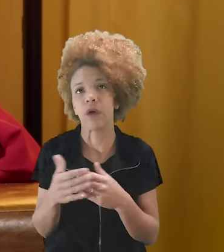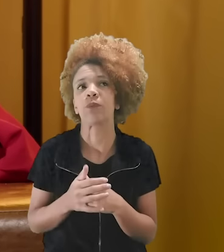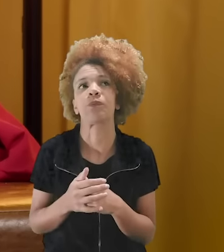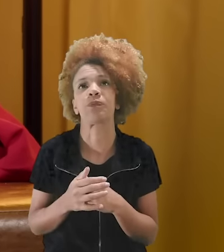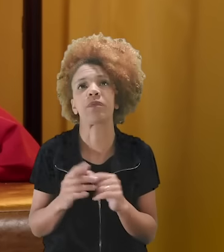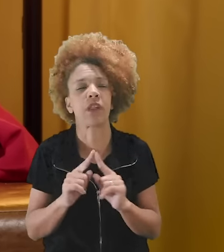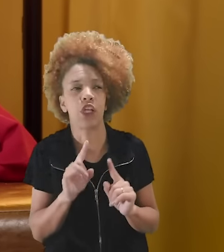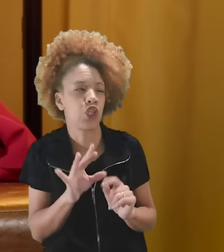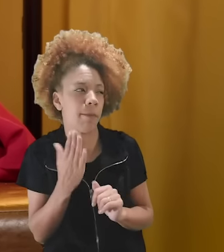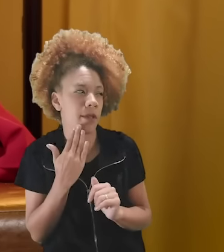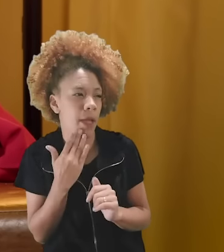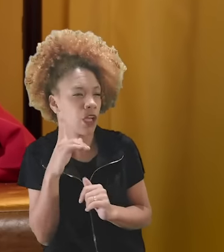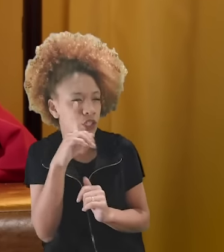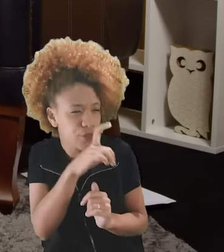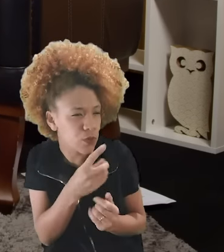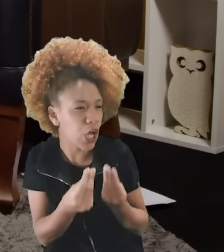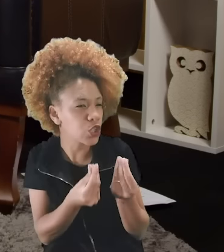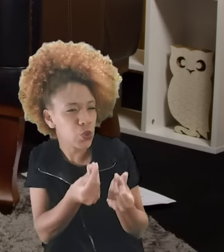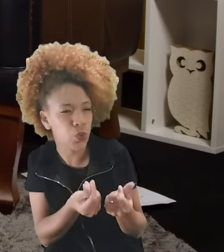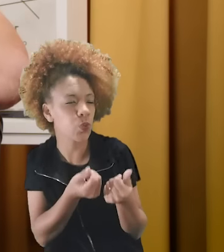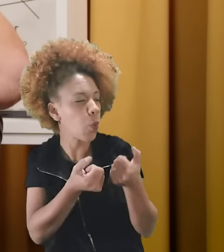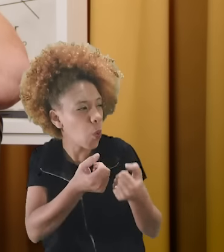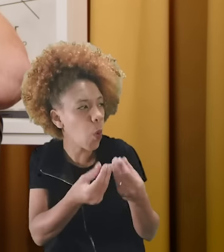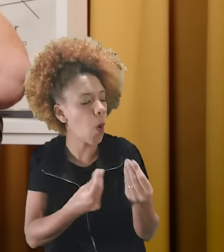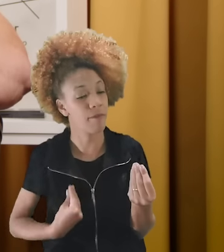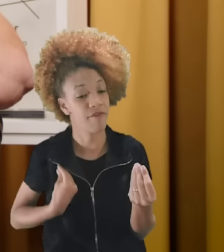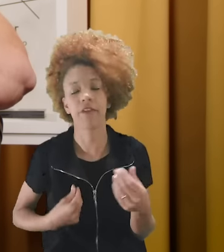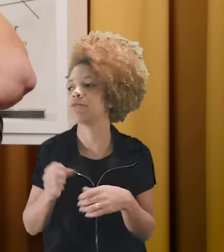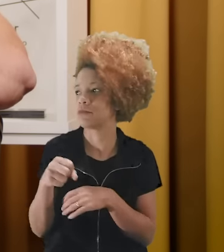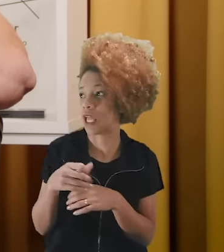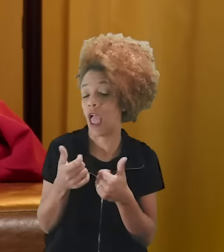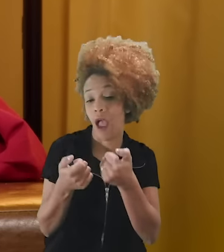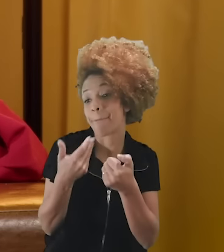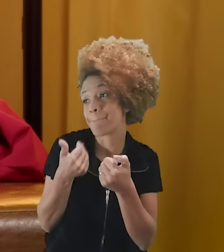você PR você saber a dificuldade do do que o que o jogador tá passando é a arma que funciona melhor